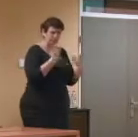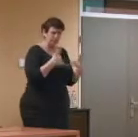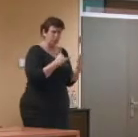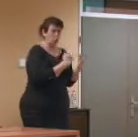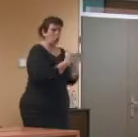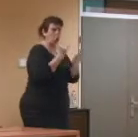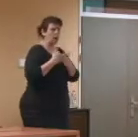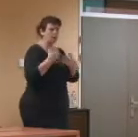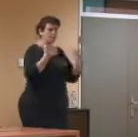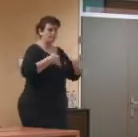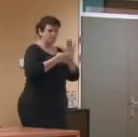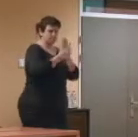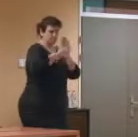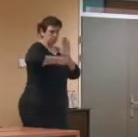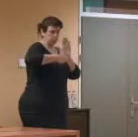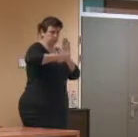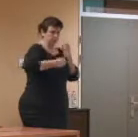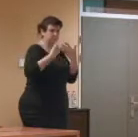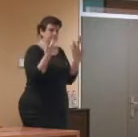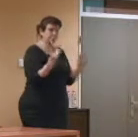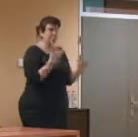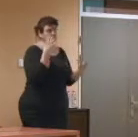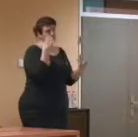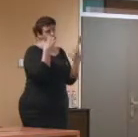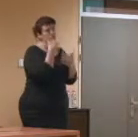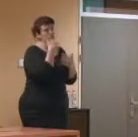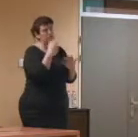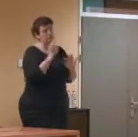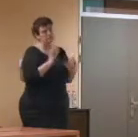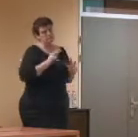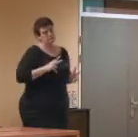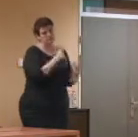mucho nivel. Por destacar a algunos de los ponentes y mesas,